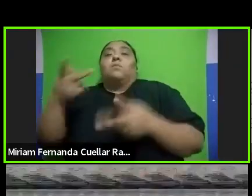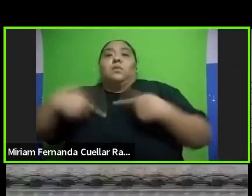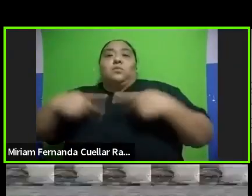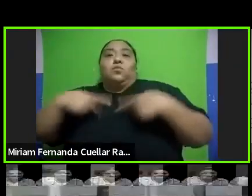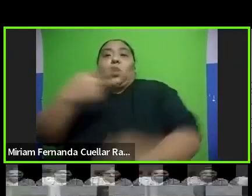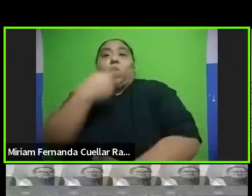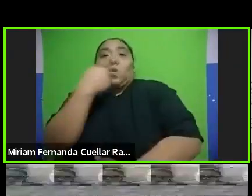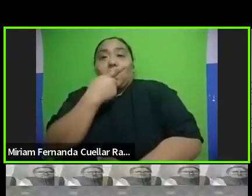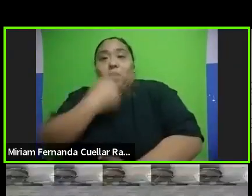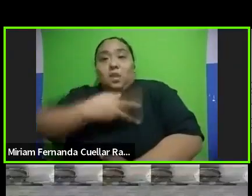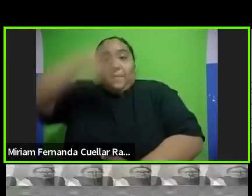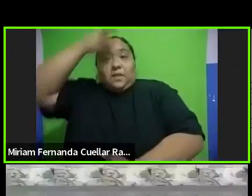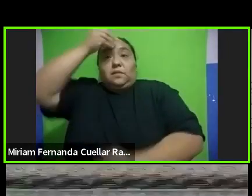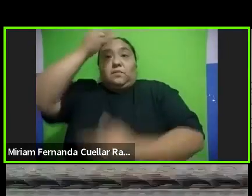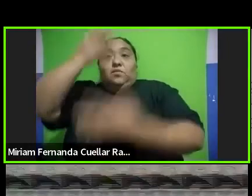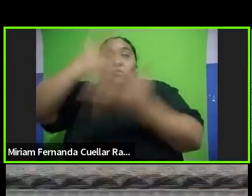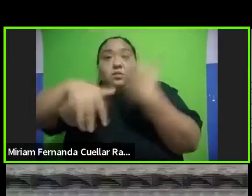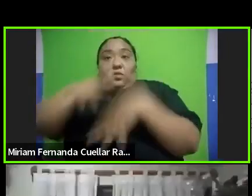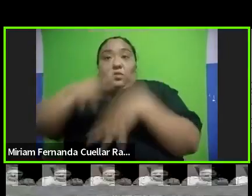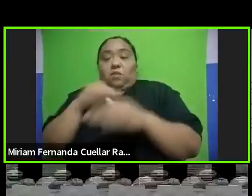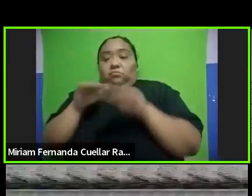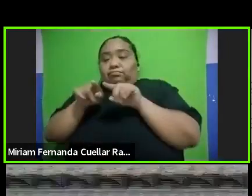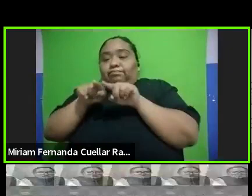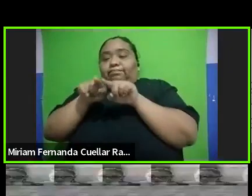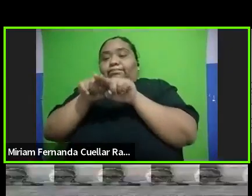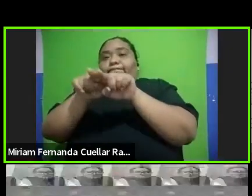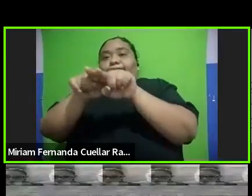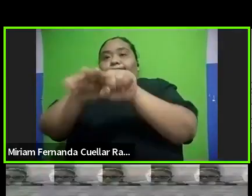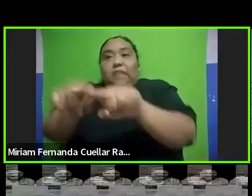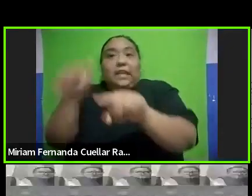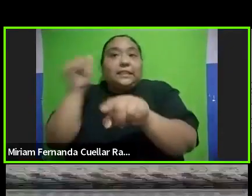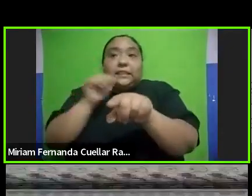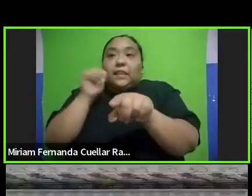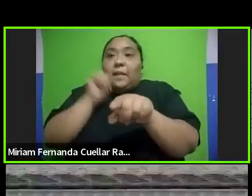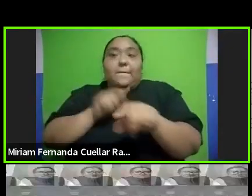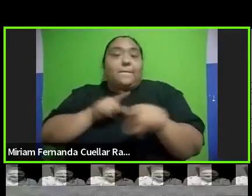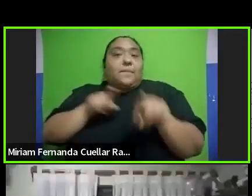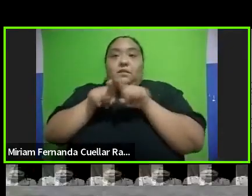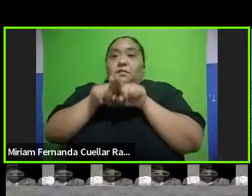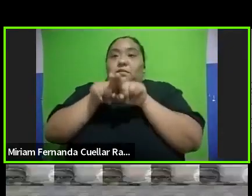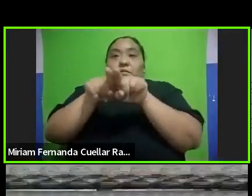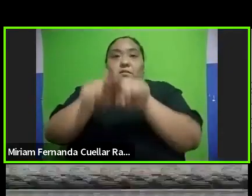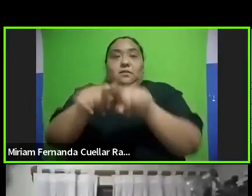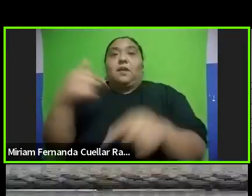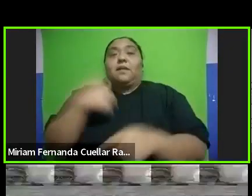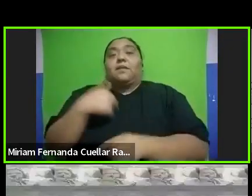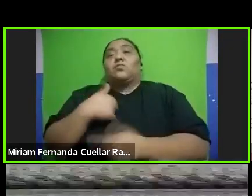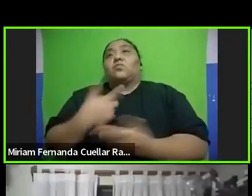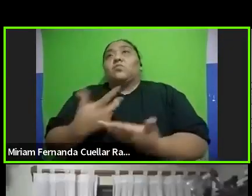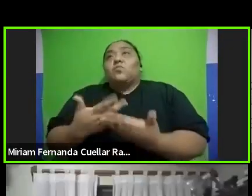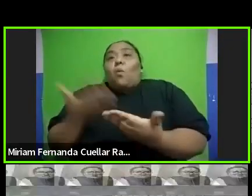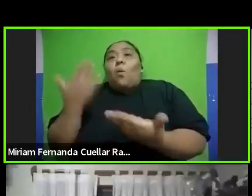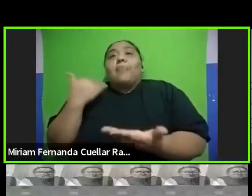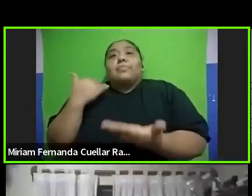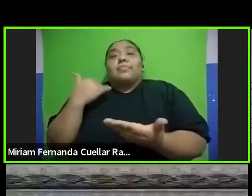lenguajes ngua de de señas A esa esa la par es ir trabajando a la parte